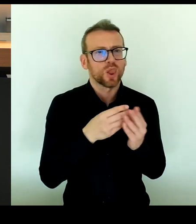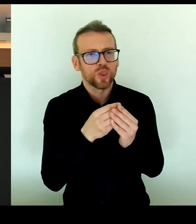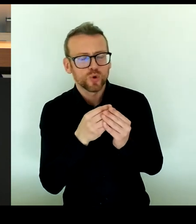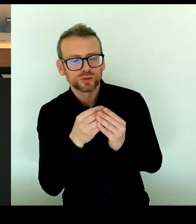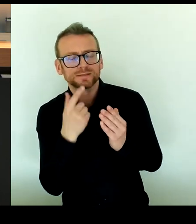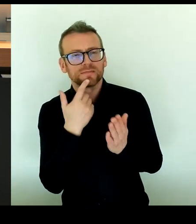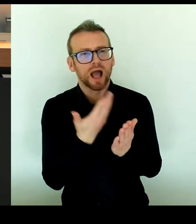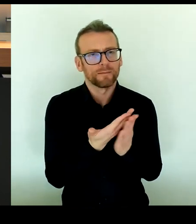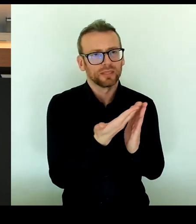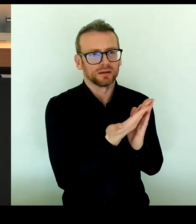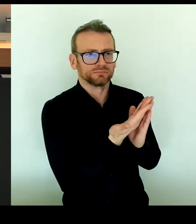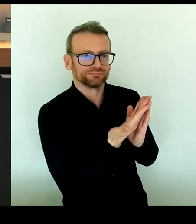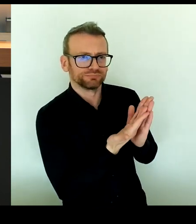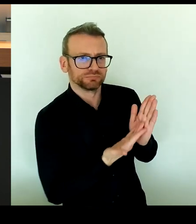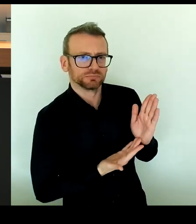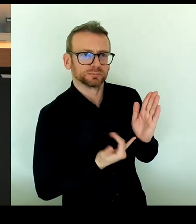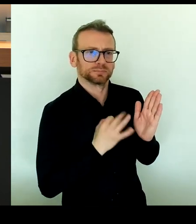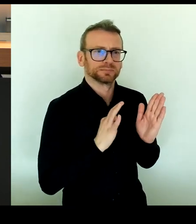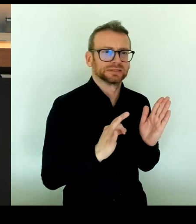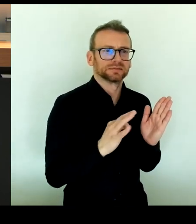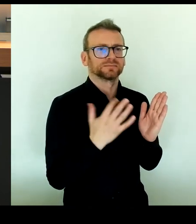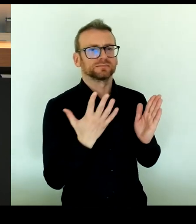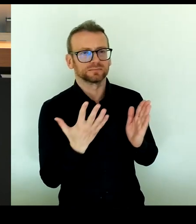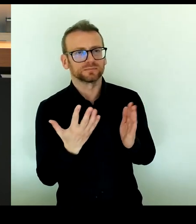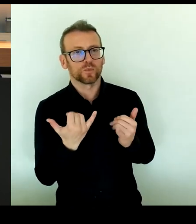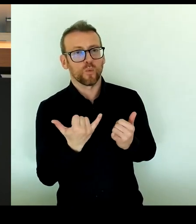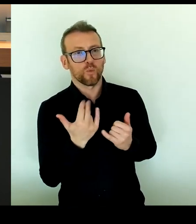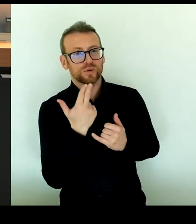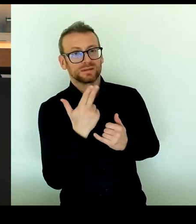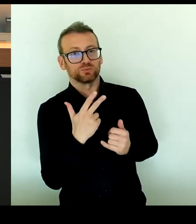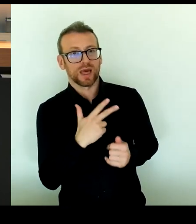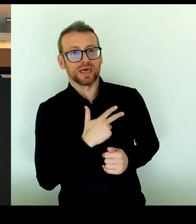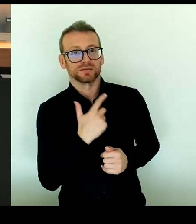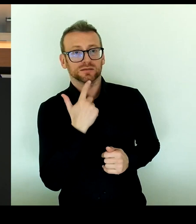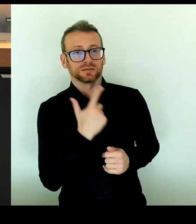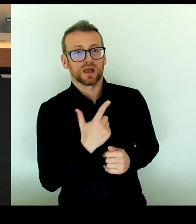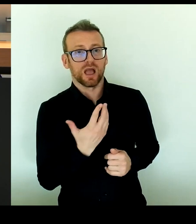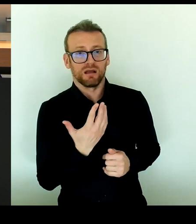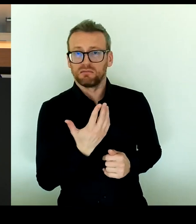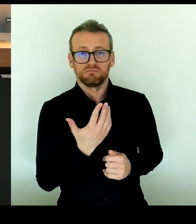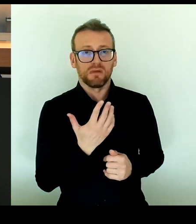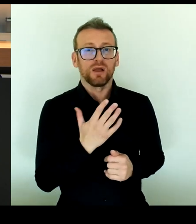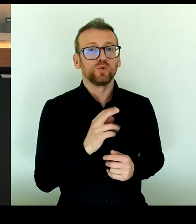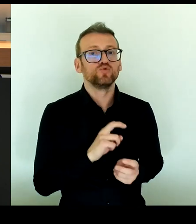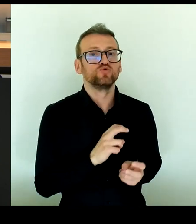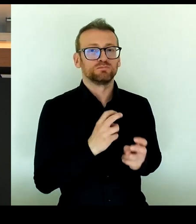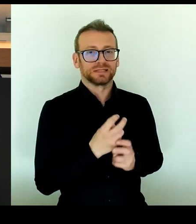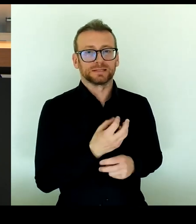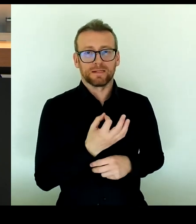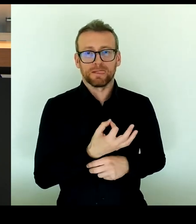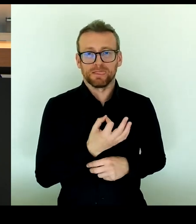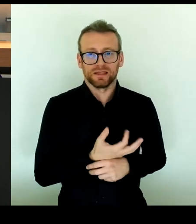Wir haben unser Transparenz-Gesetz. Die Kollegin sind darauf eingegangen. Wir haben gemeinsam Entwurf als Koalition der muss